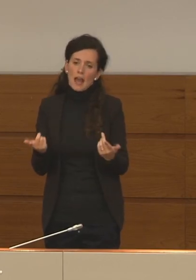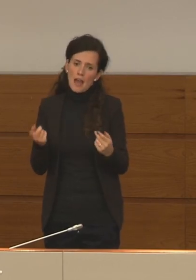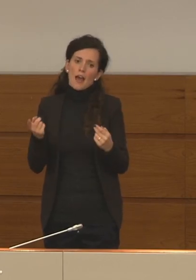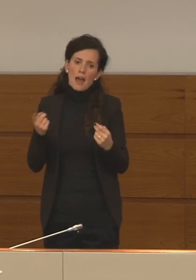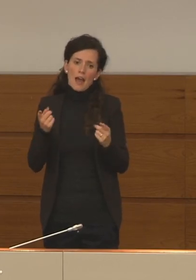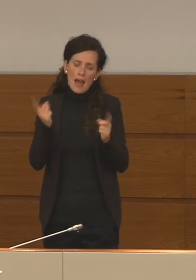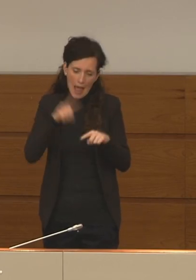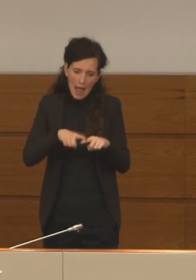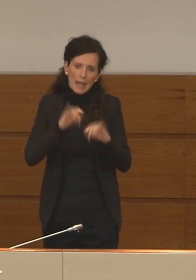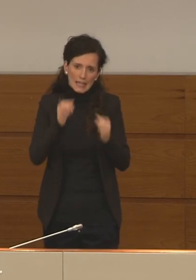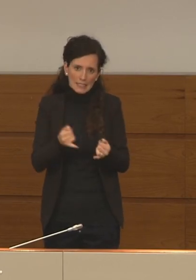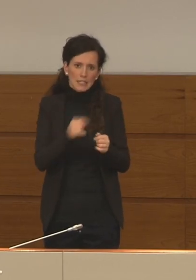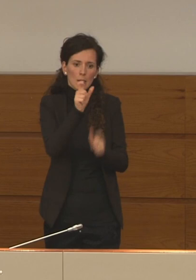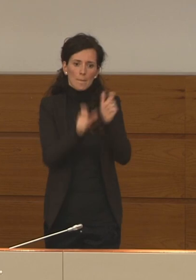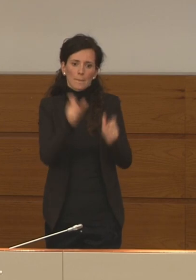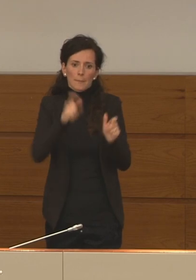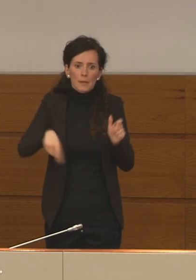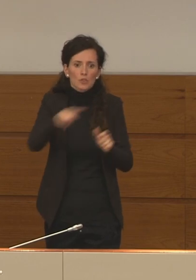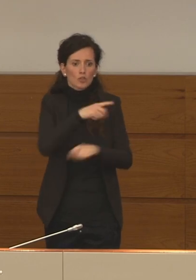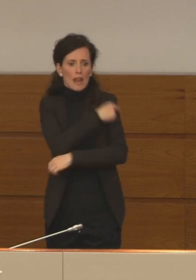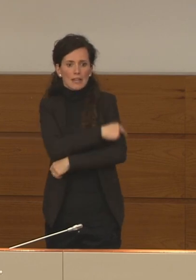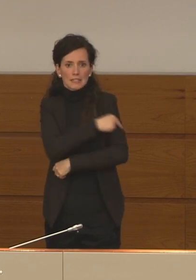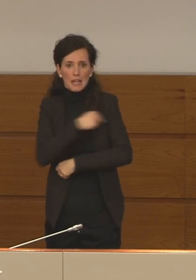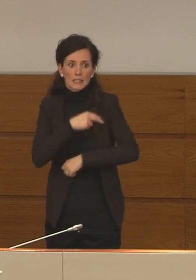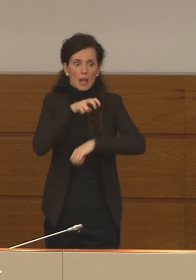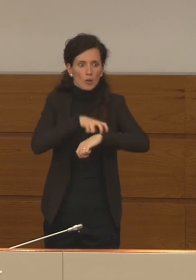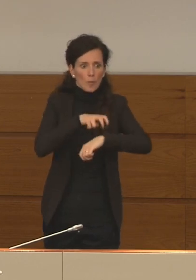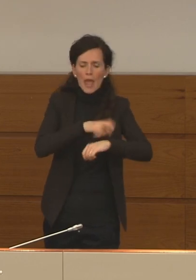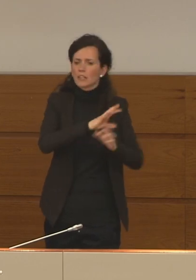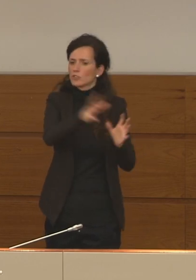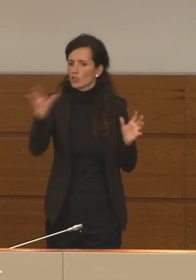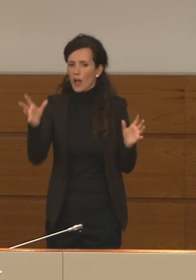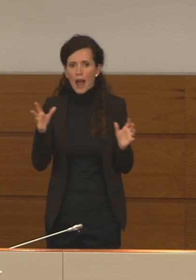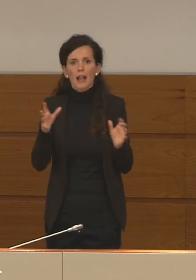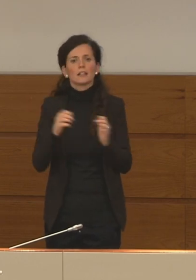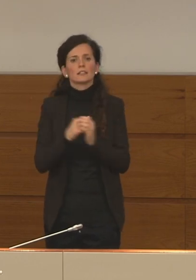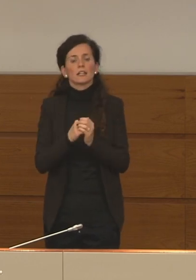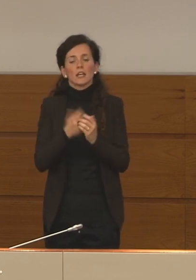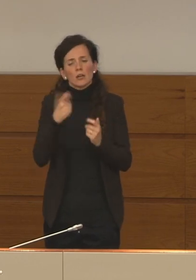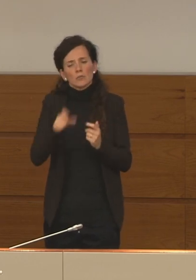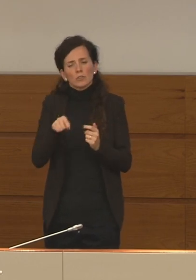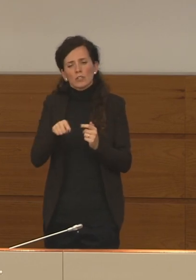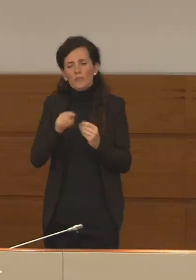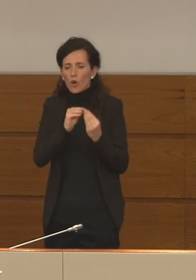perché non sono solo i medici ma è un sistema che che lavora ed è